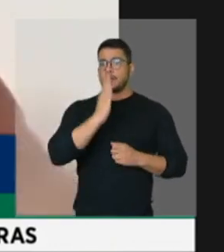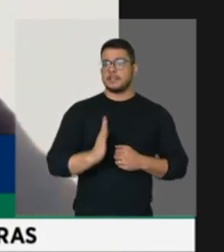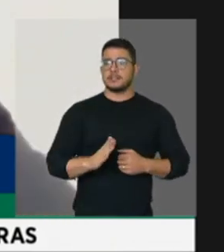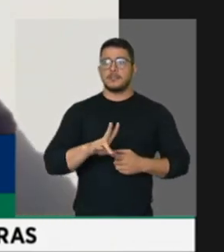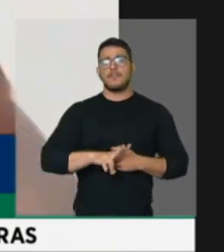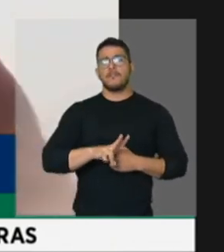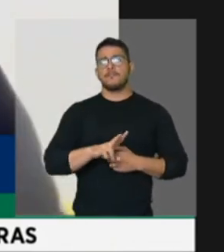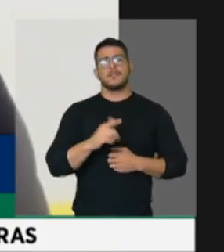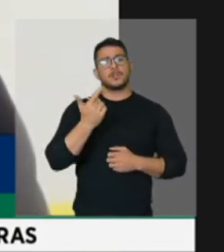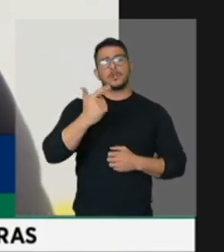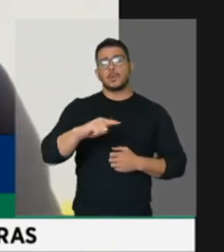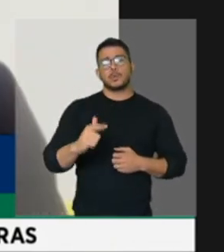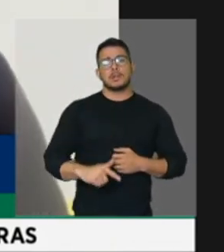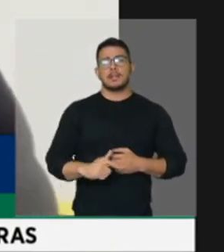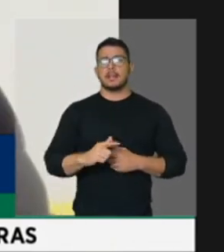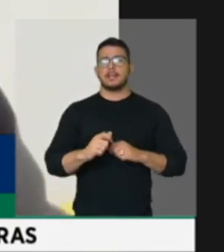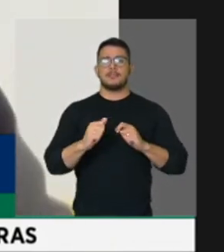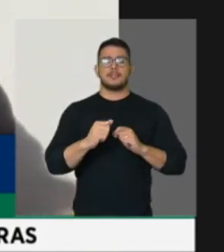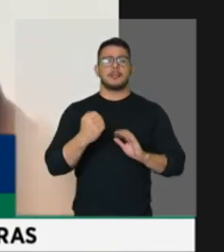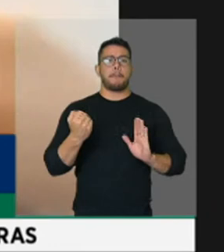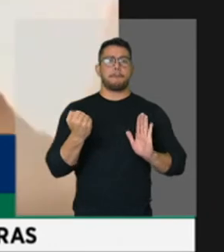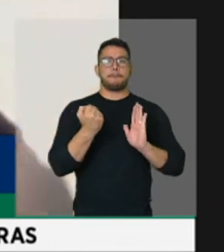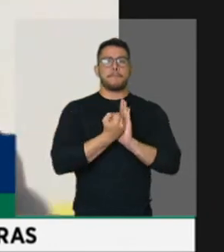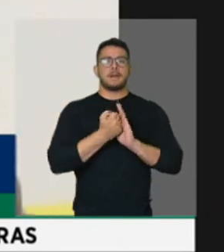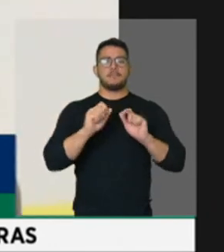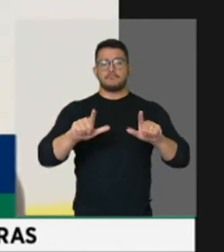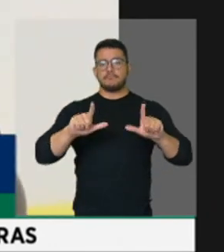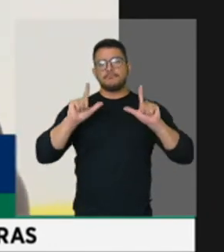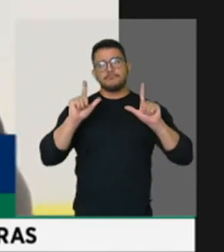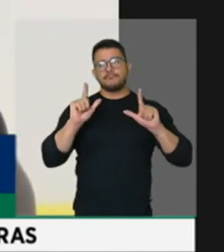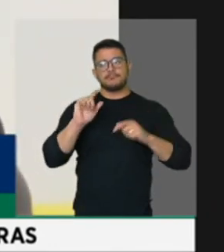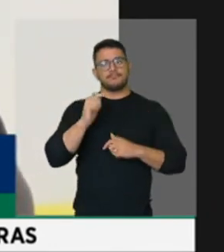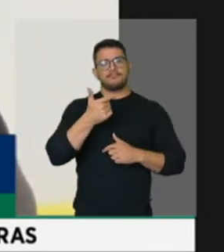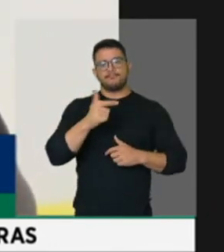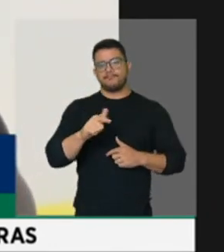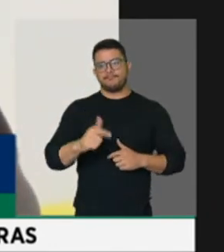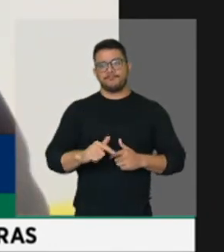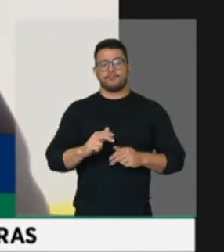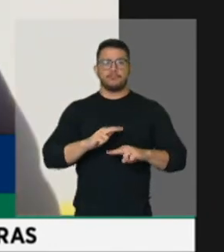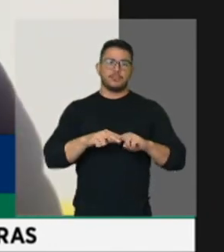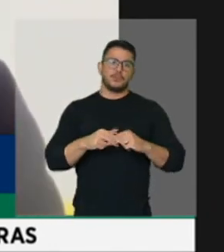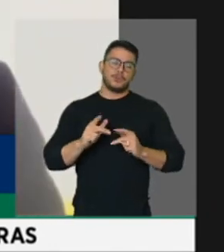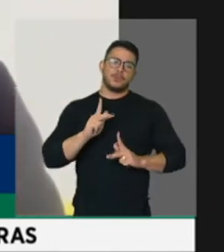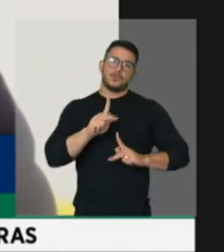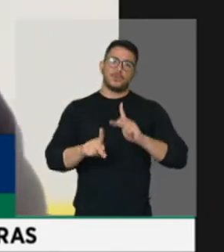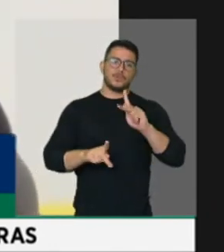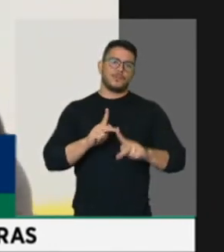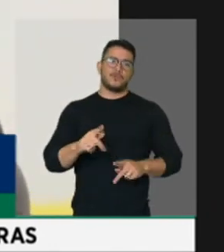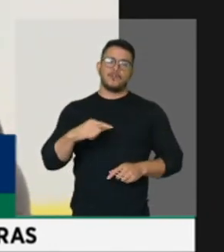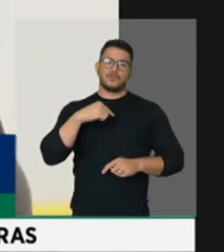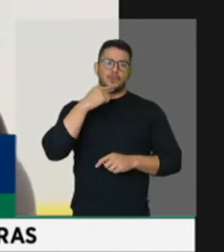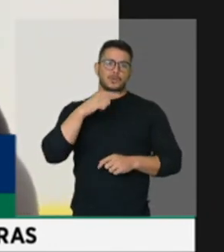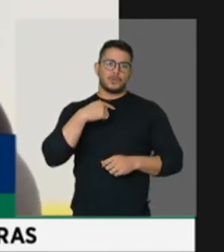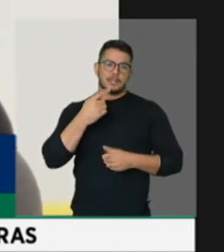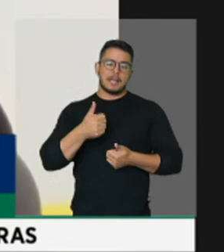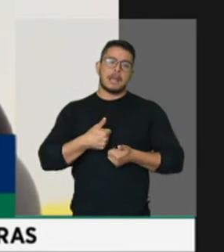DEU. NÃO VAI RECONHECER, LAMENTAVELMENTE, HOJE OS TRAIDORES DA PÁ TRIA, OS VENDILHÕES DA PÁTRIA E TRAIDORES DO POVO QUE VÃO VOTAR PELA PRIVATIZAÇÃO DA